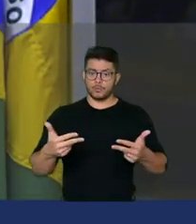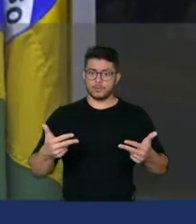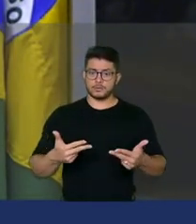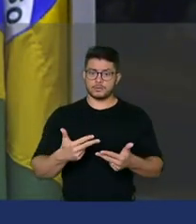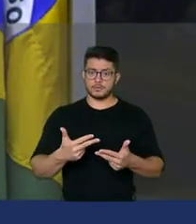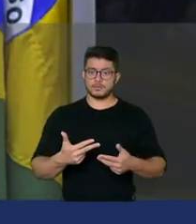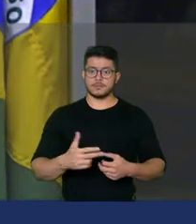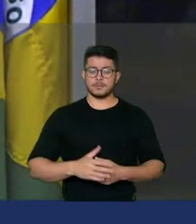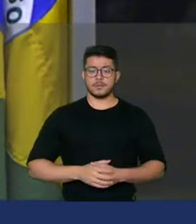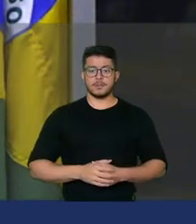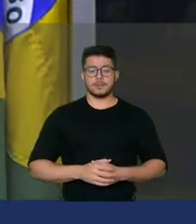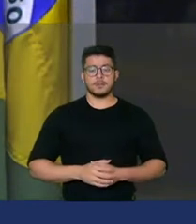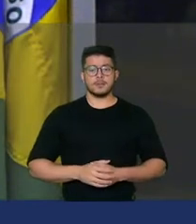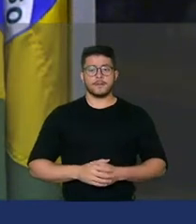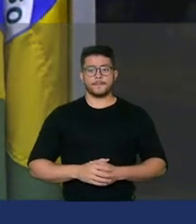MENCIONAR O NOME,... QUE DEFENDEU, O TEMPO TODO NA